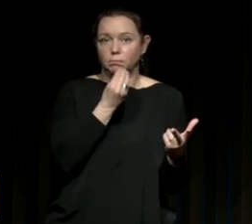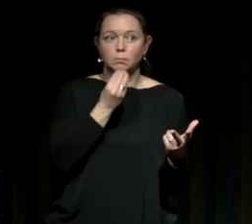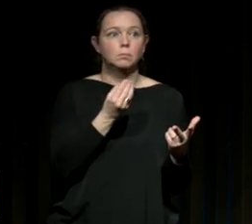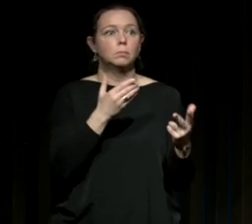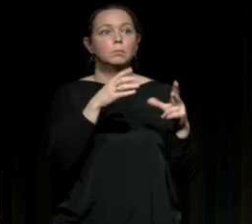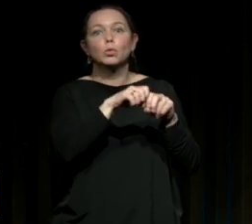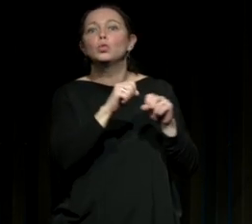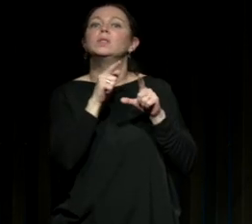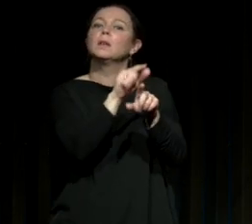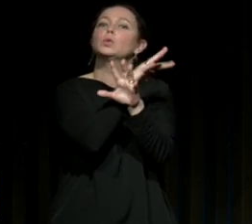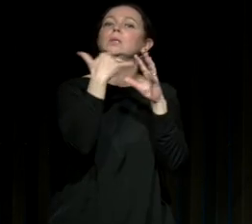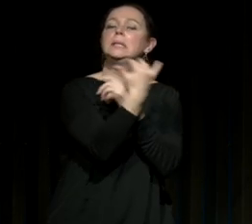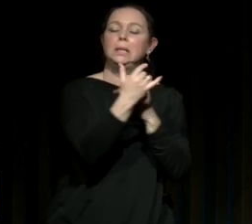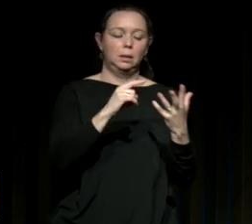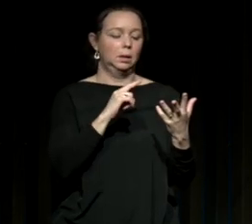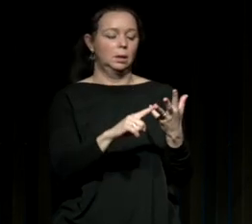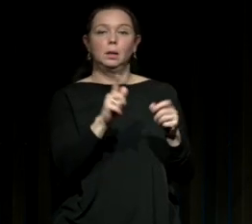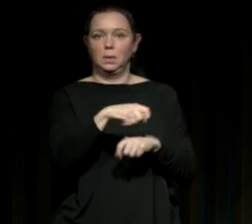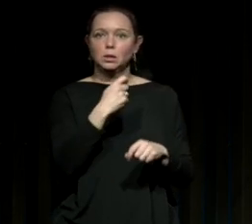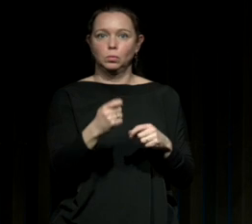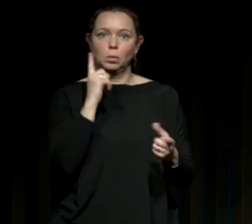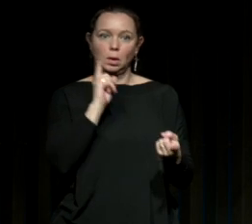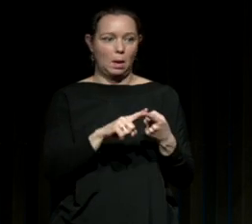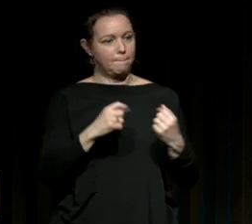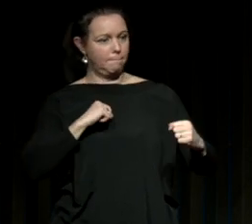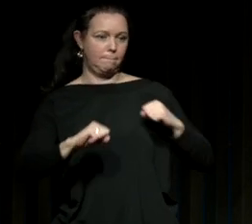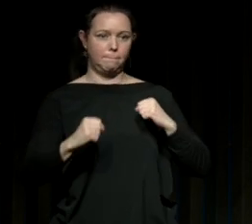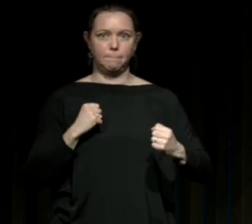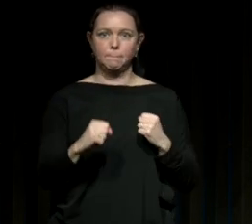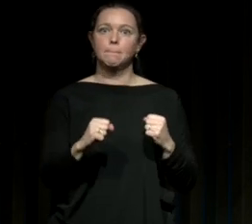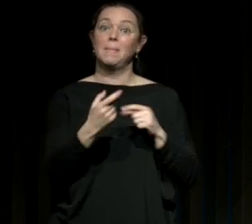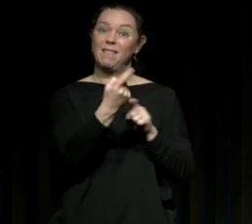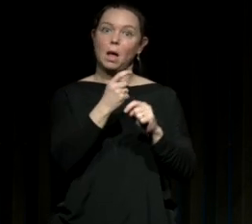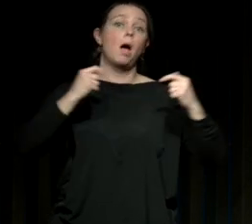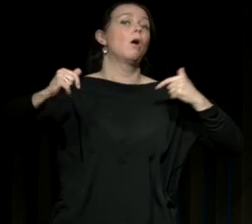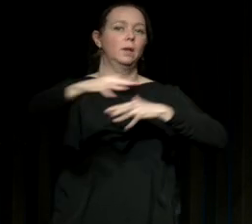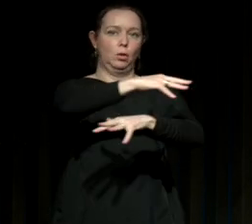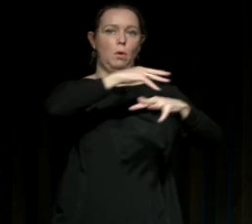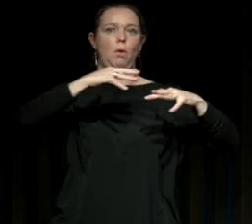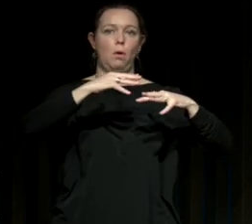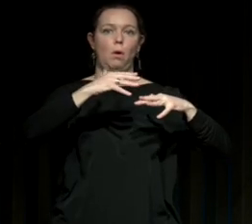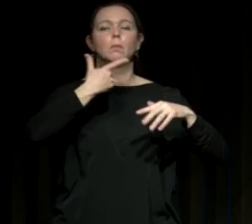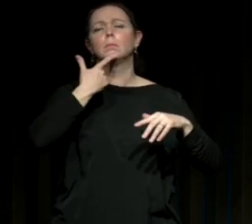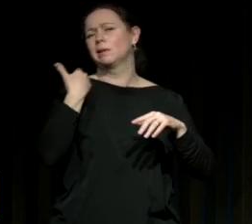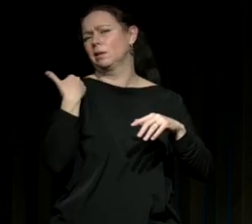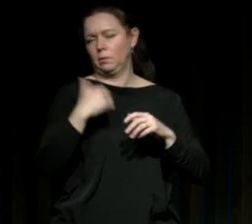talent bien sûr l'activité physique en lien avec l'environnement on en parlait tout à l'heure je